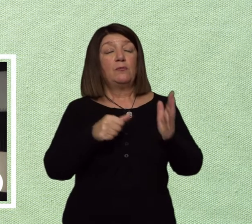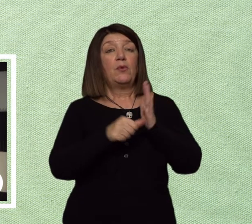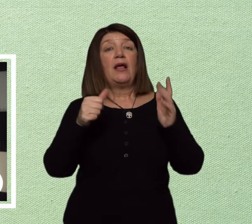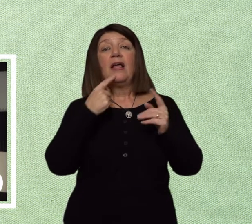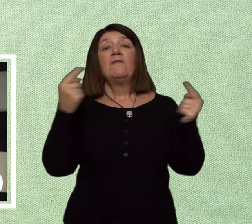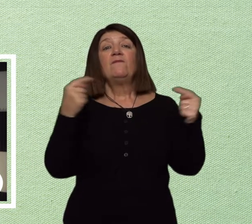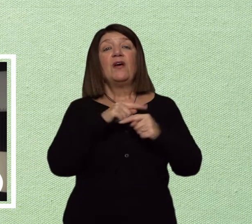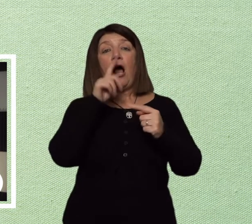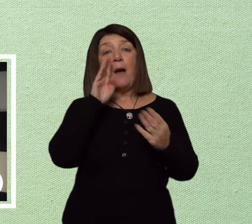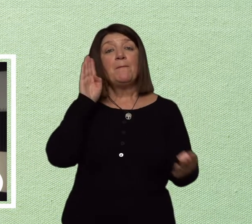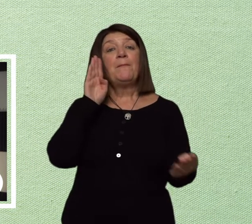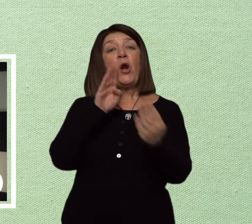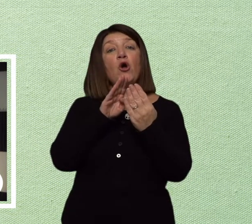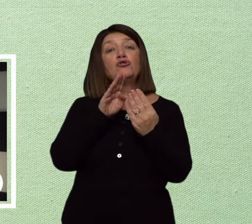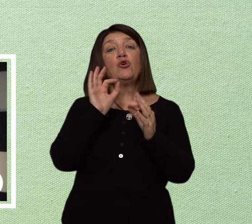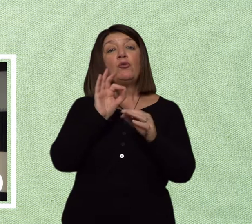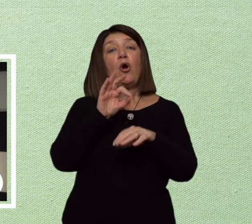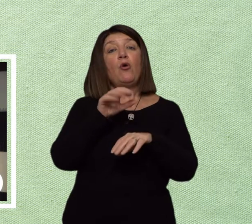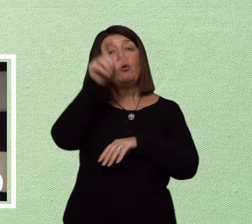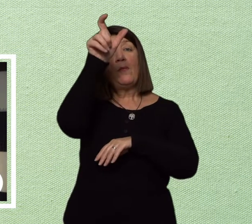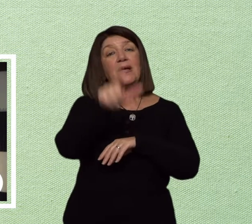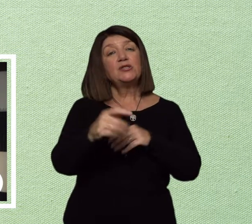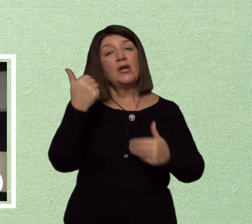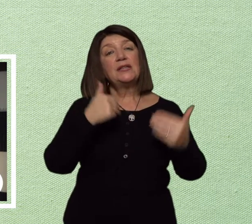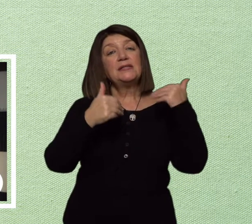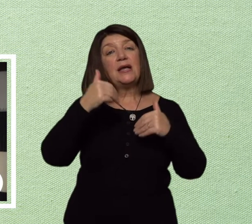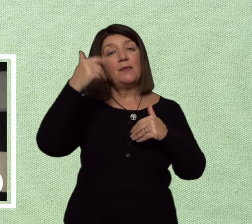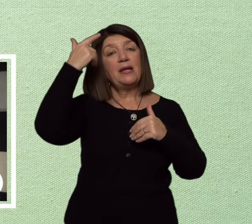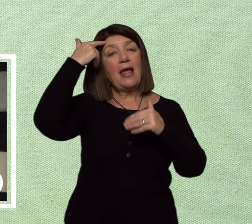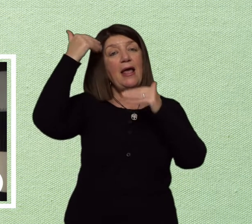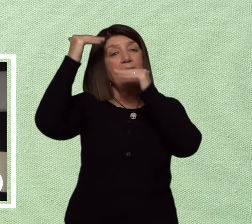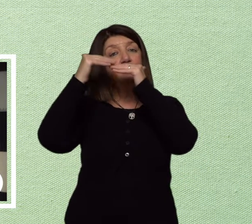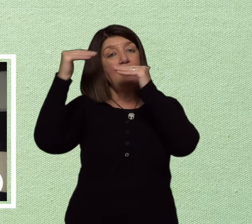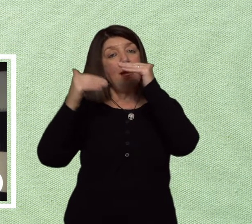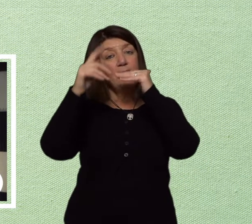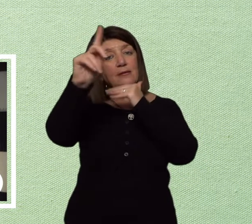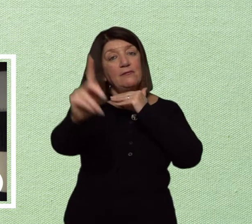intellettive ovviamente dipende anche dal grado, perché moltissime donne sono perfettamente in